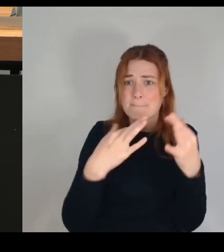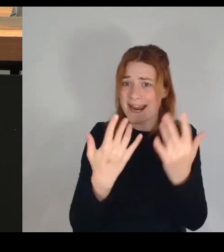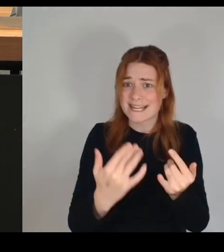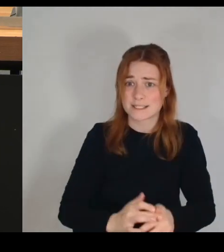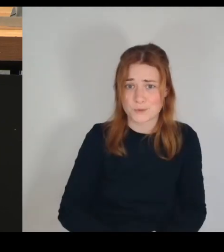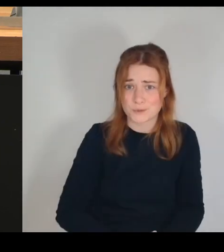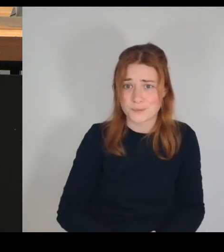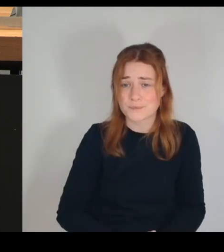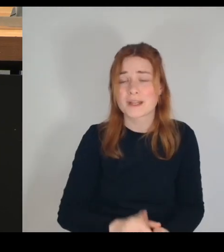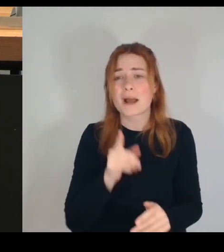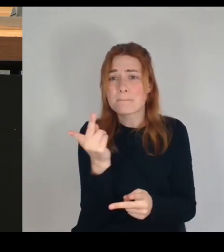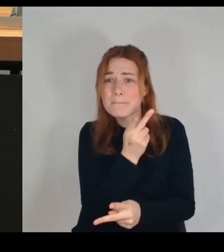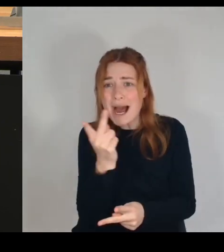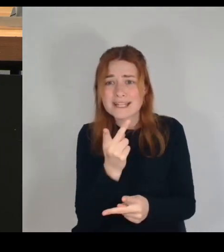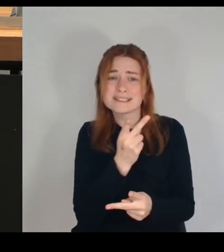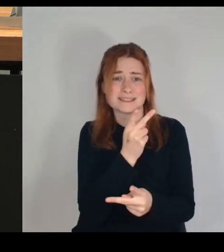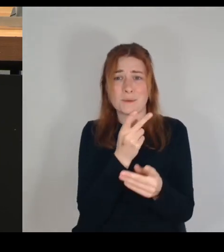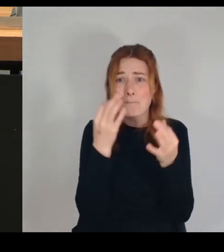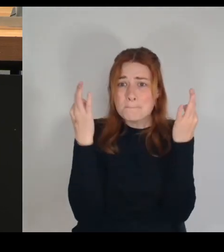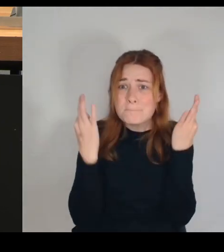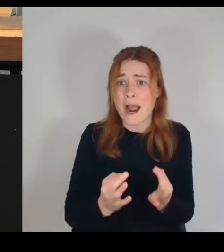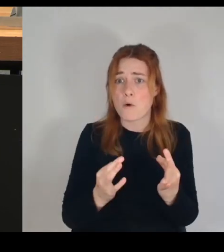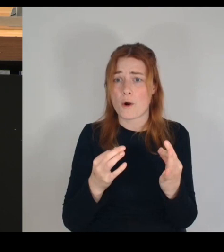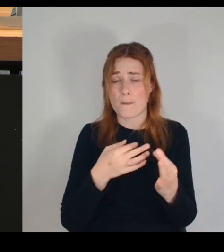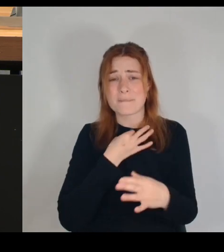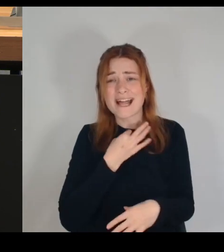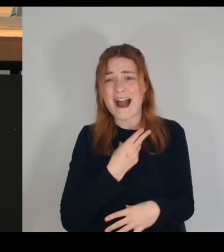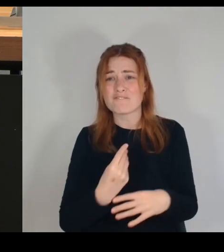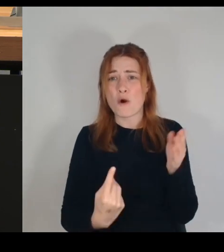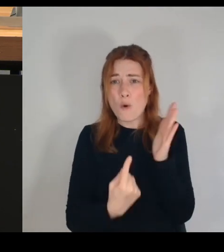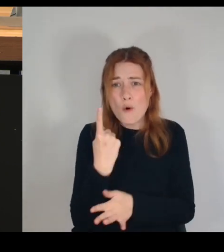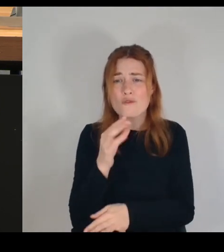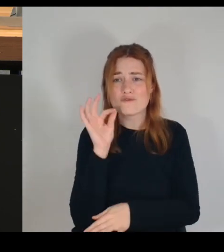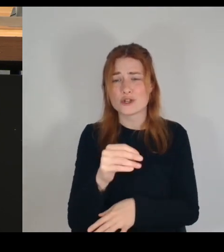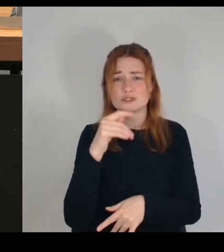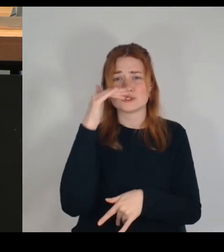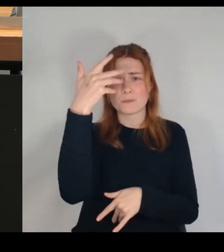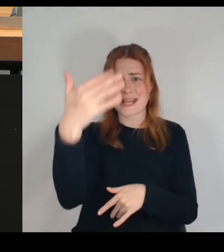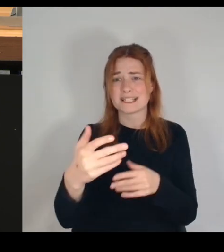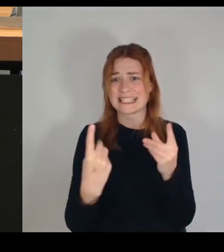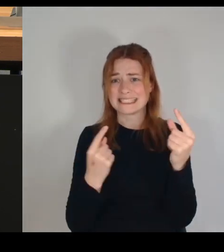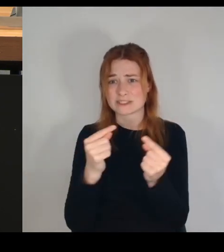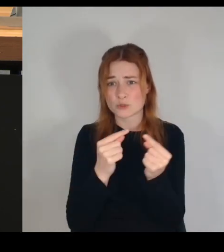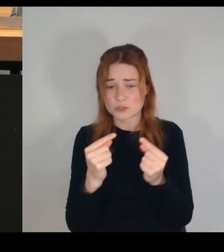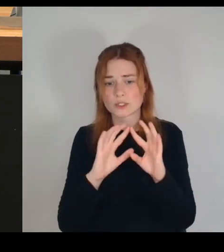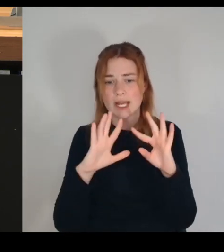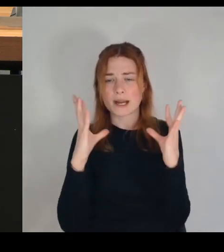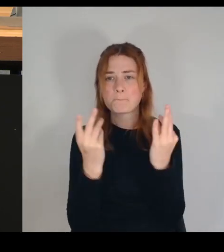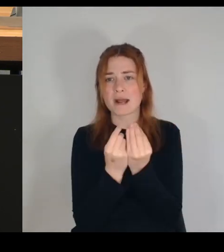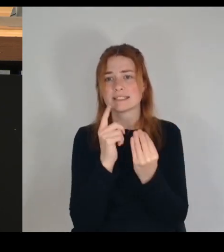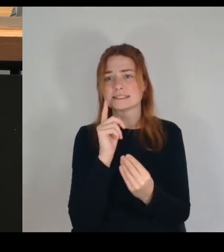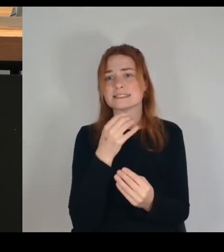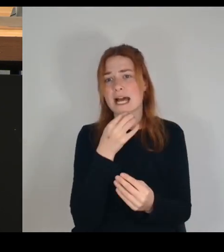Grundsätzlich muss man sagen Wir sind aktuell in einer ganz anderen Situation als in den Nullerjahren, wo wir die ganzen Ausgründung und Vergabe gemacht haben.